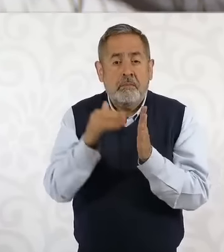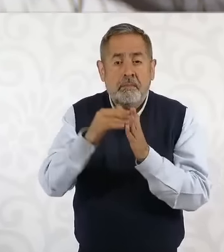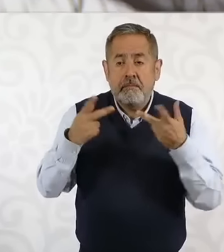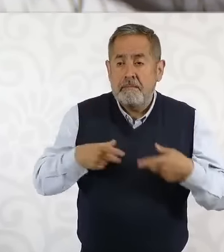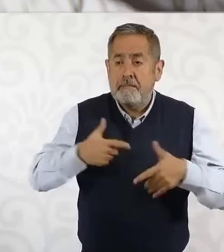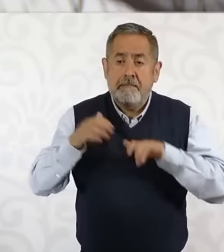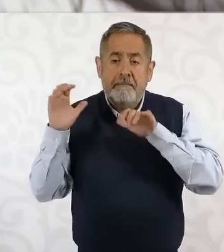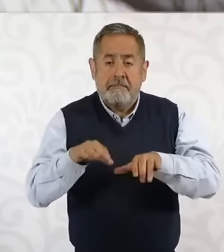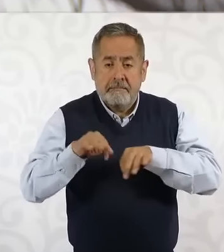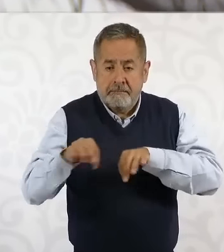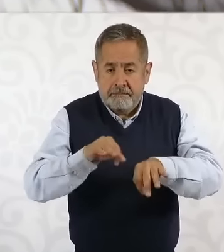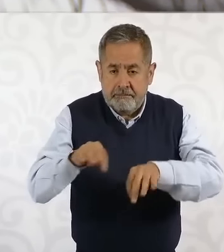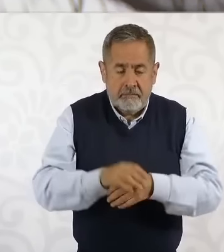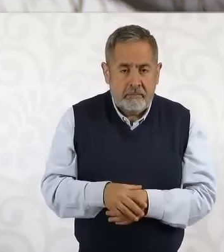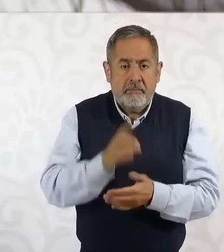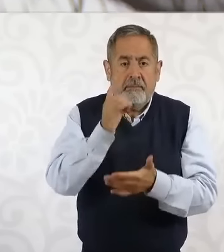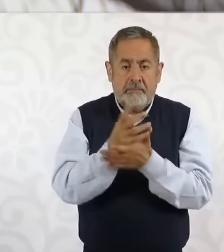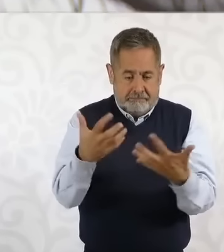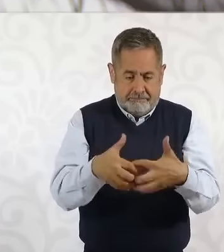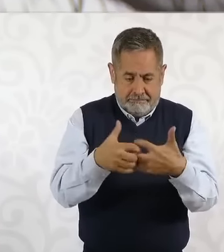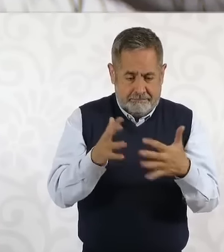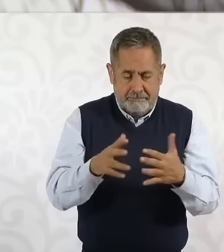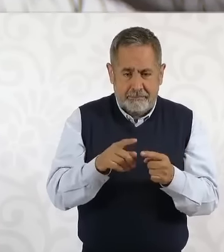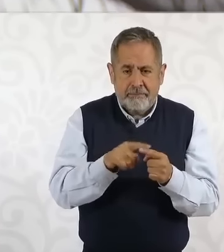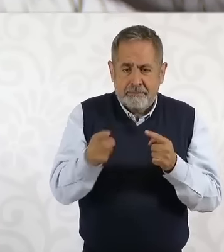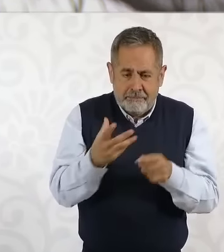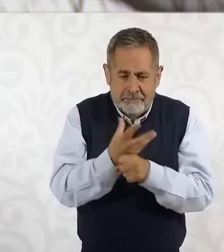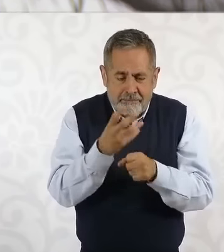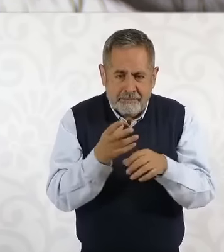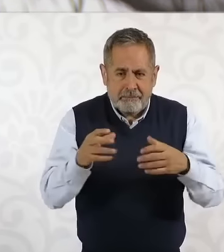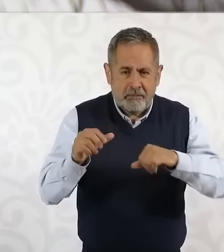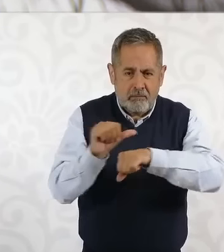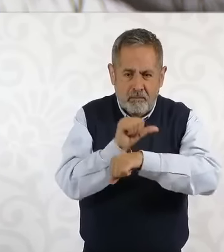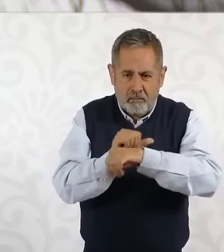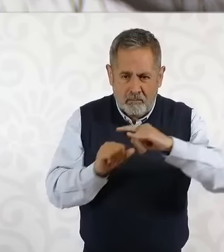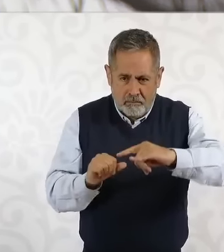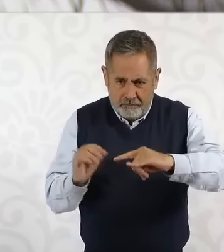No es solamente a la fabricación del automóvil, sino las autopartes. Muchas de ellas se fabrican